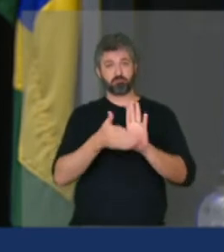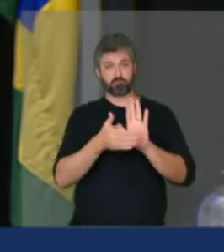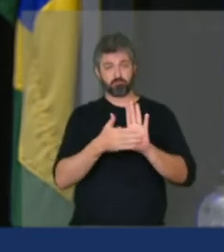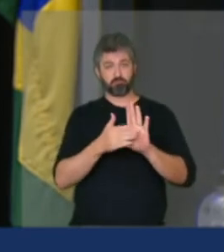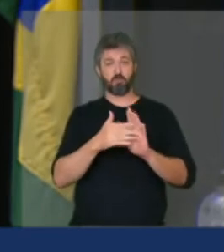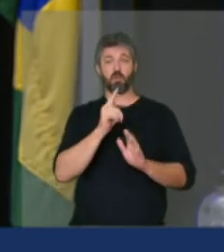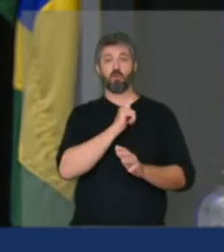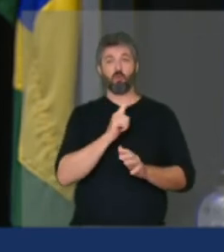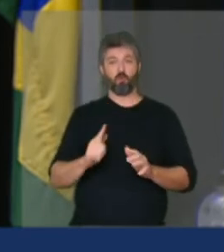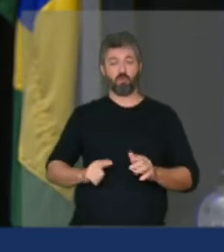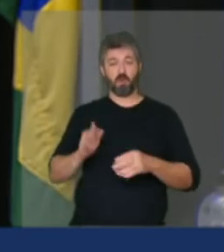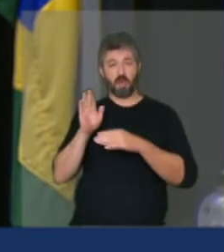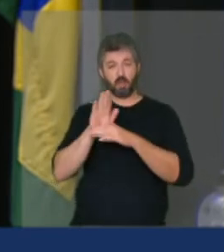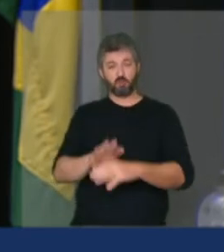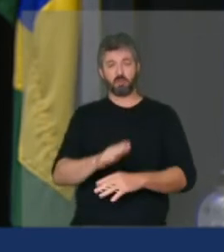MEIO SALÁRIO-MÍNIMO, PARA A